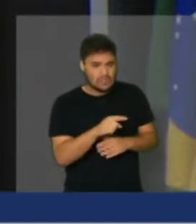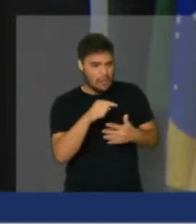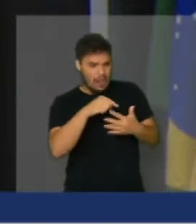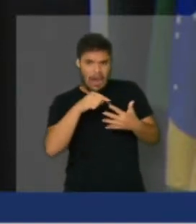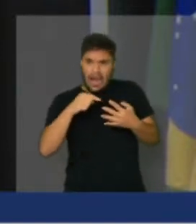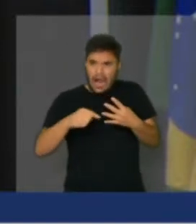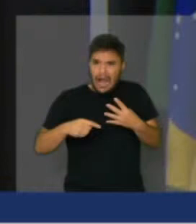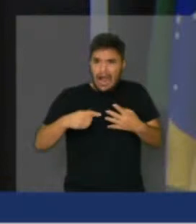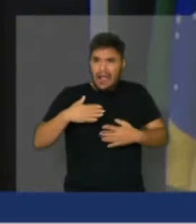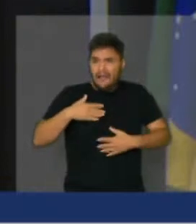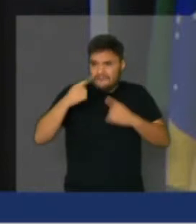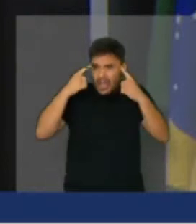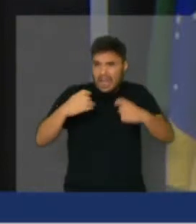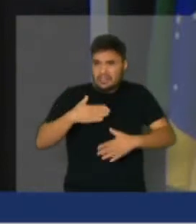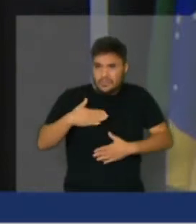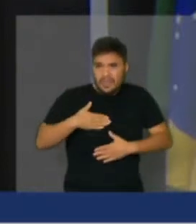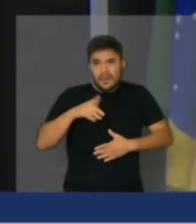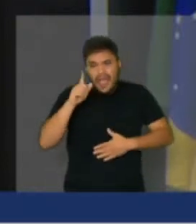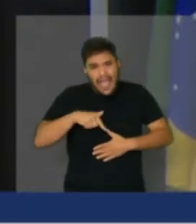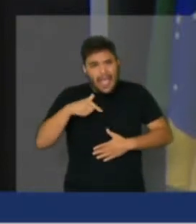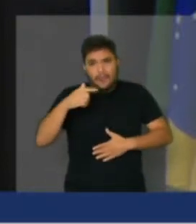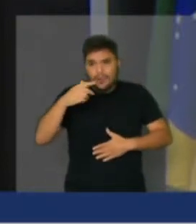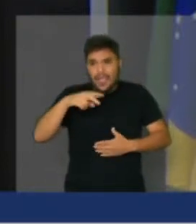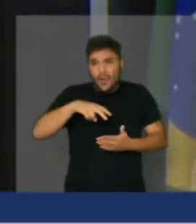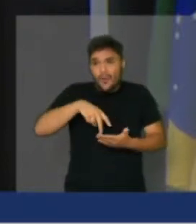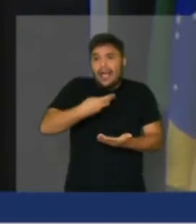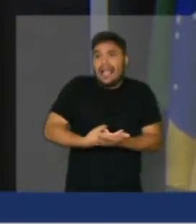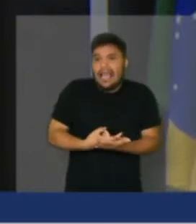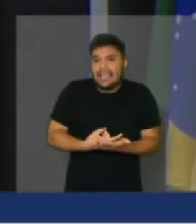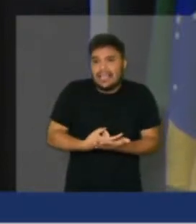ALTURA, VEJAM EU NÃO TENHO 100 ANOS, EU TINHA UMA PANCADA NA PARTE DE TRAZ DA CABEÇA. E